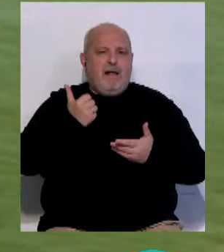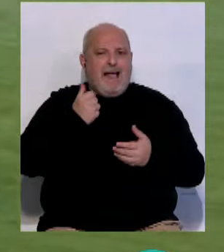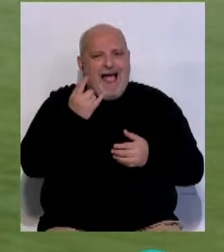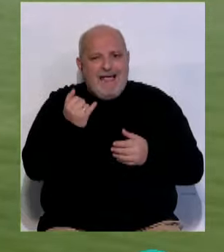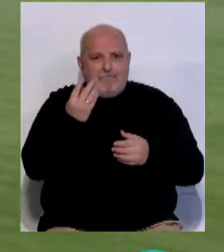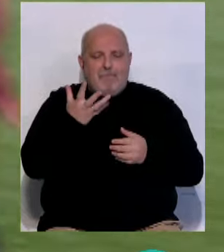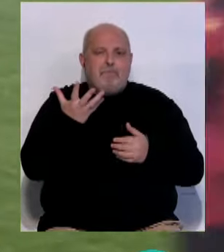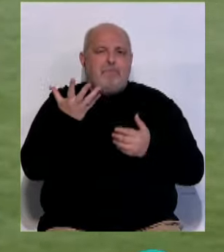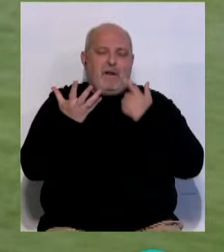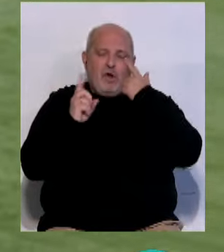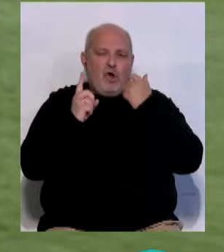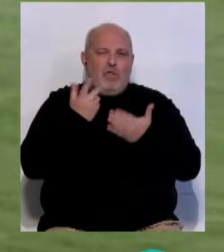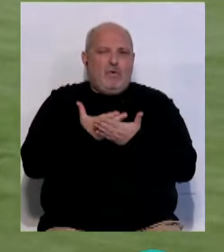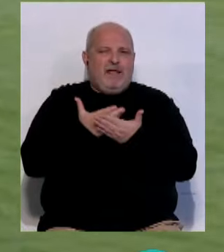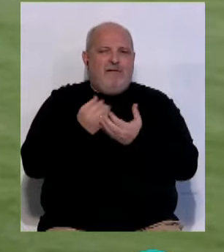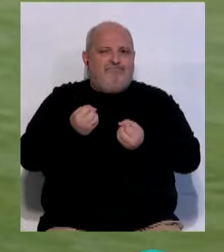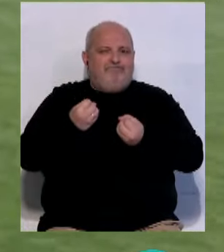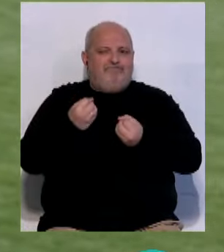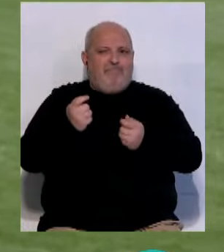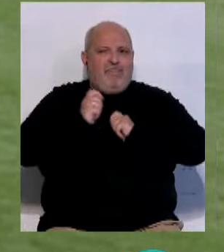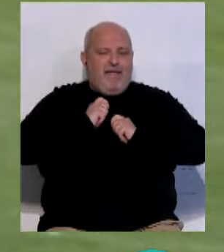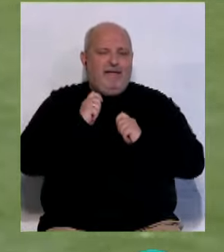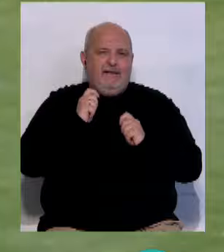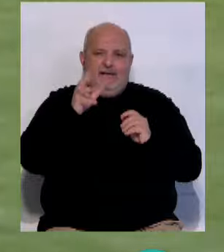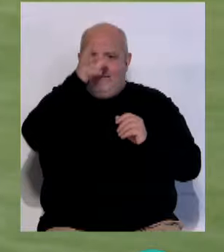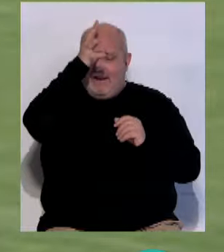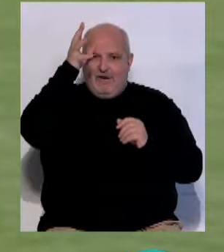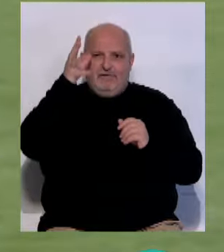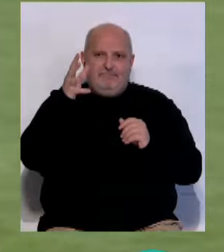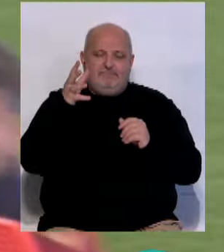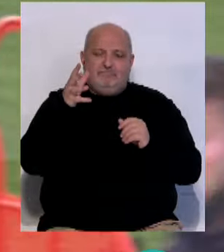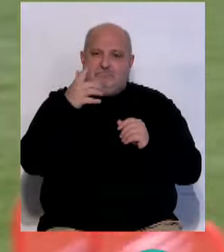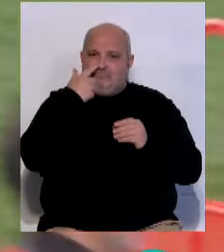que que no termina de dar ese paso y que ya solo en verano para salir y tendrá toda la pinta de